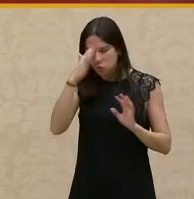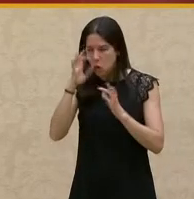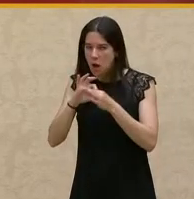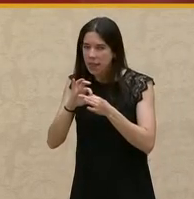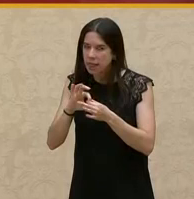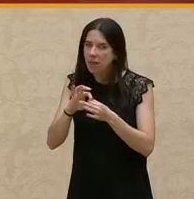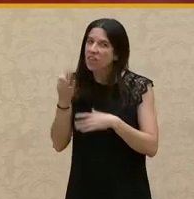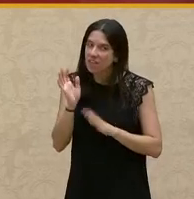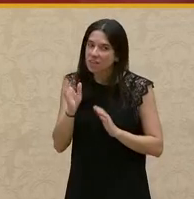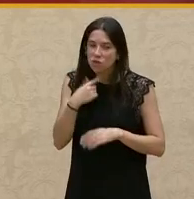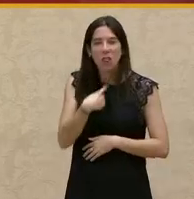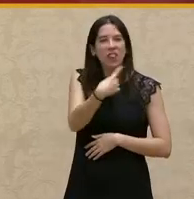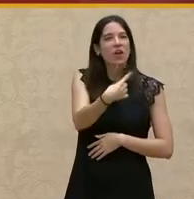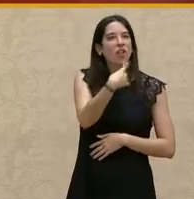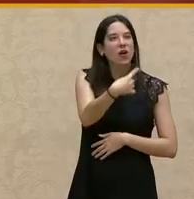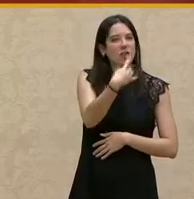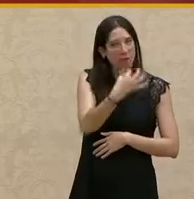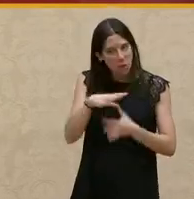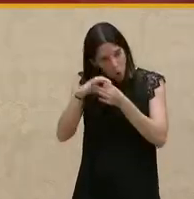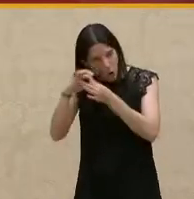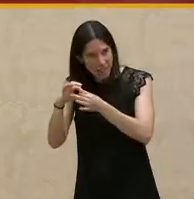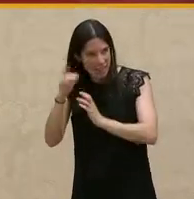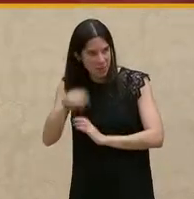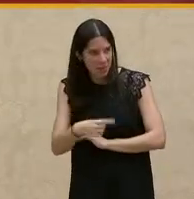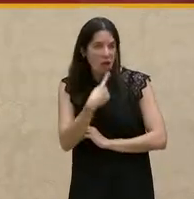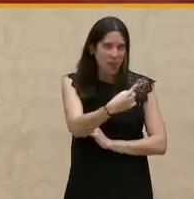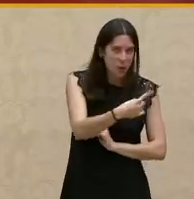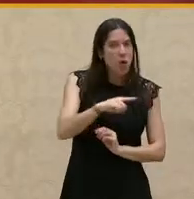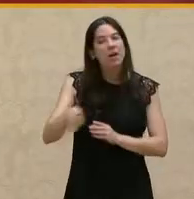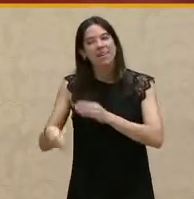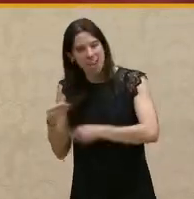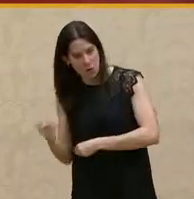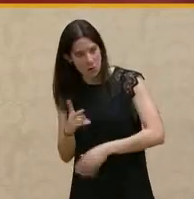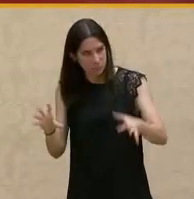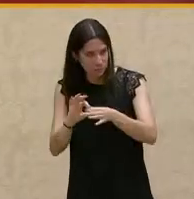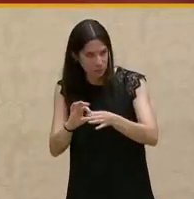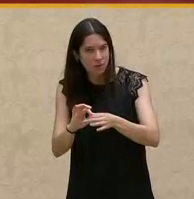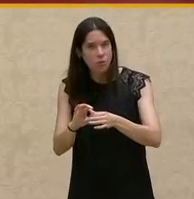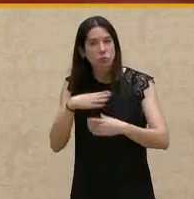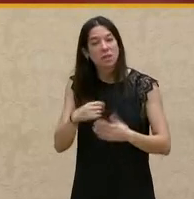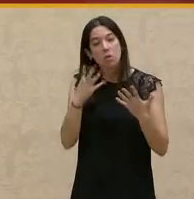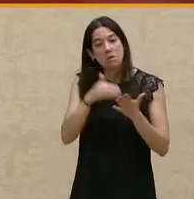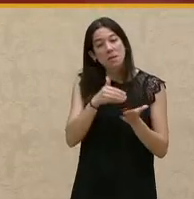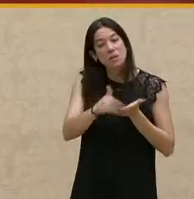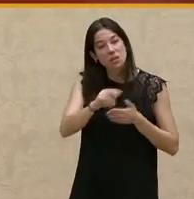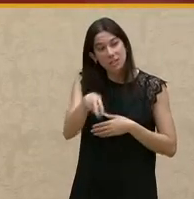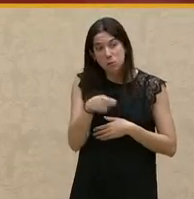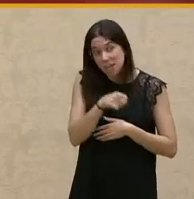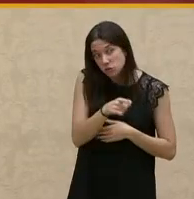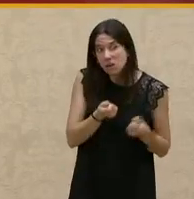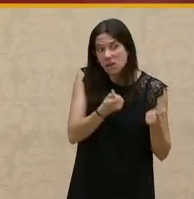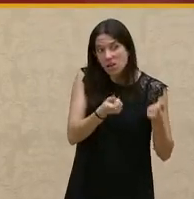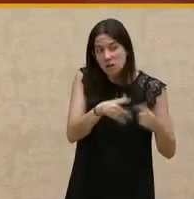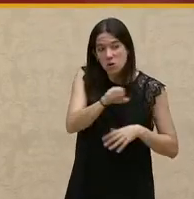lo que decimos y eso hay que hacerlo con hechos, quizás esos nueve mil millones de euros, los